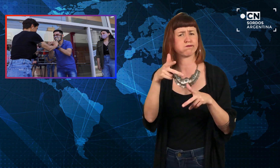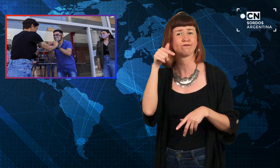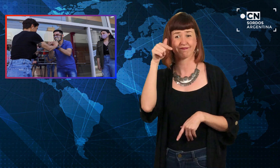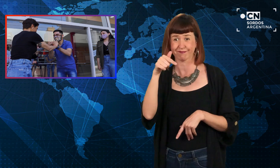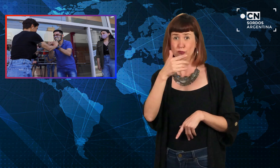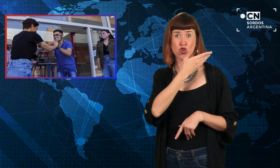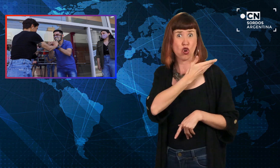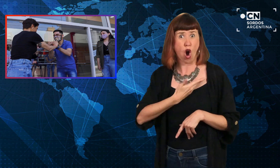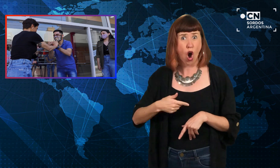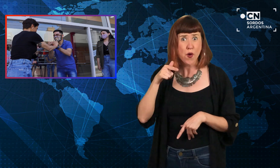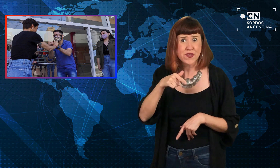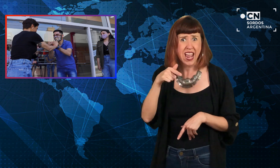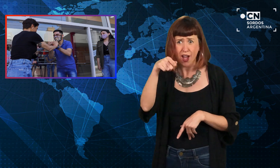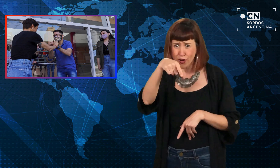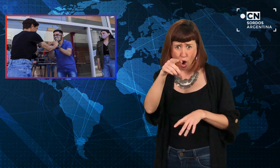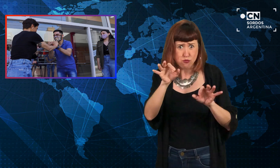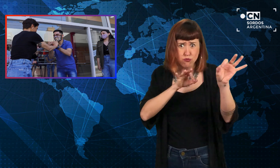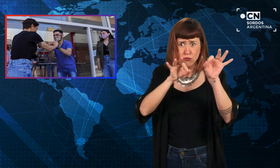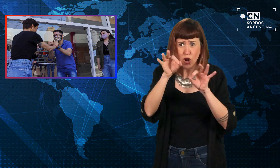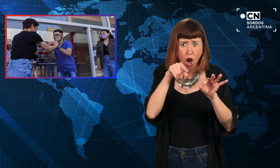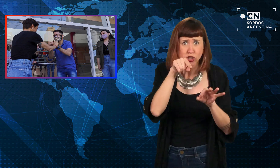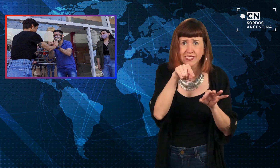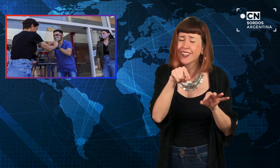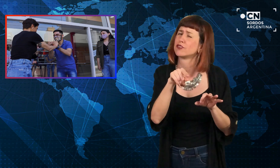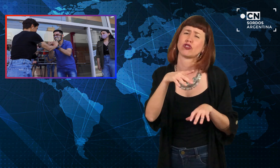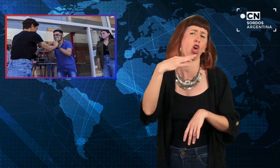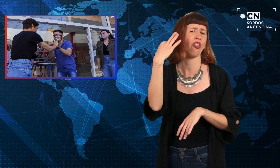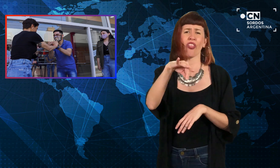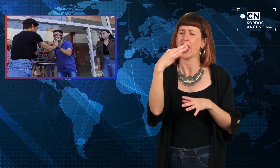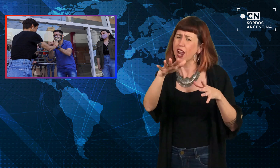La intendenta dijo: "Nos hemos propuesto desde nuestro gobierno